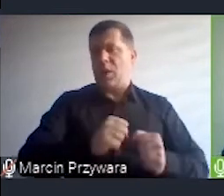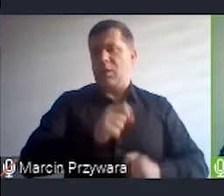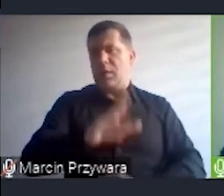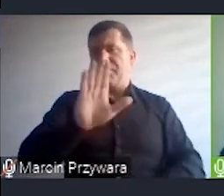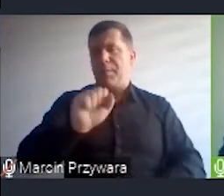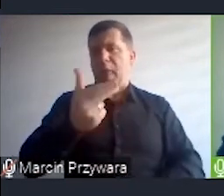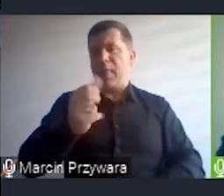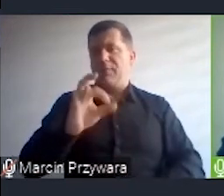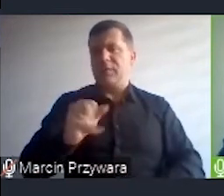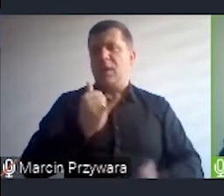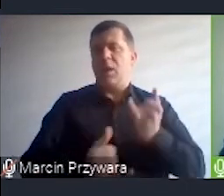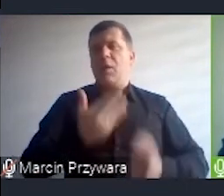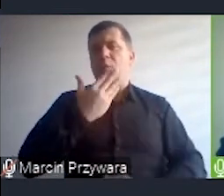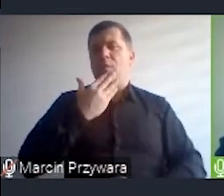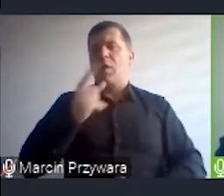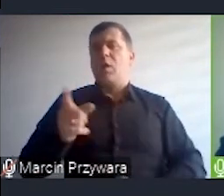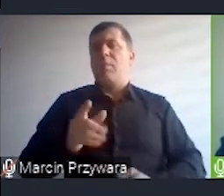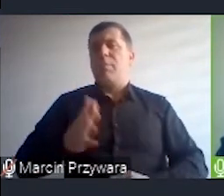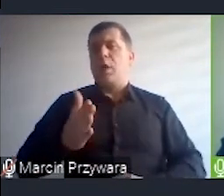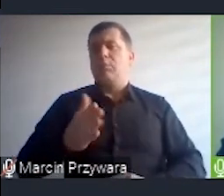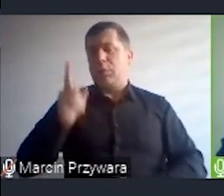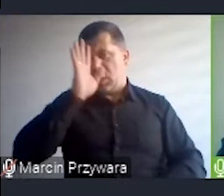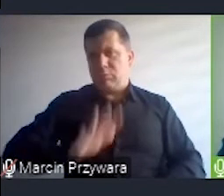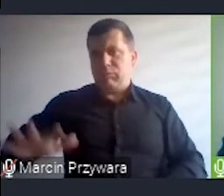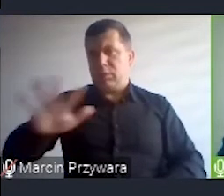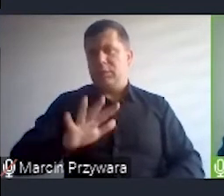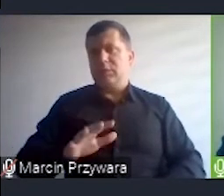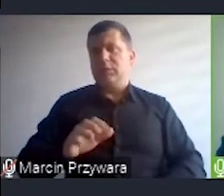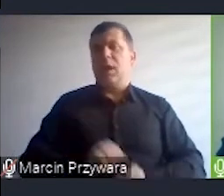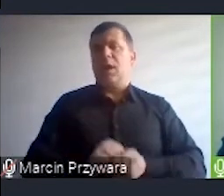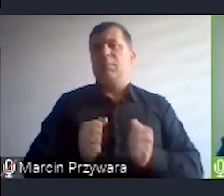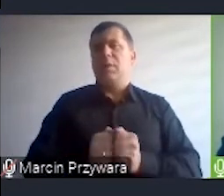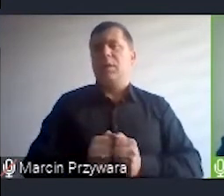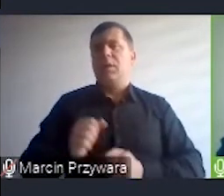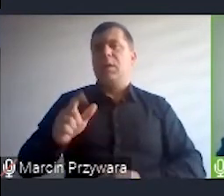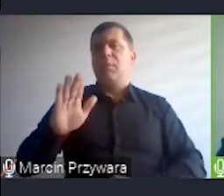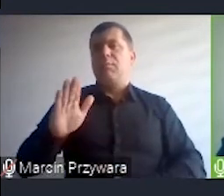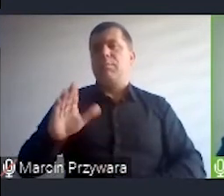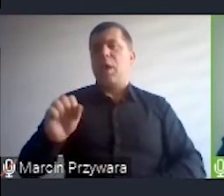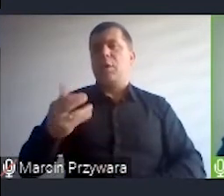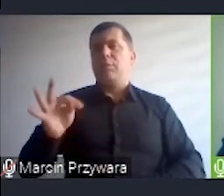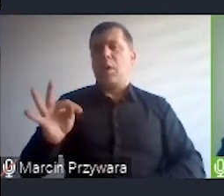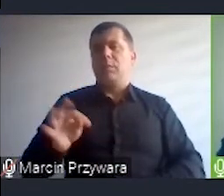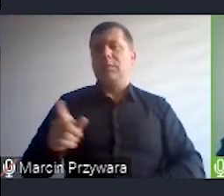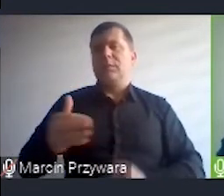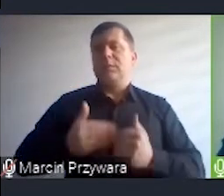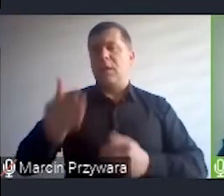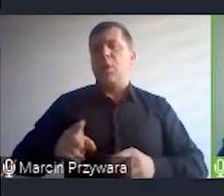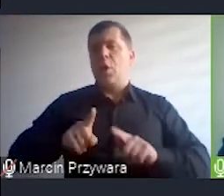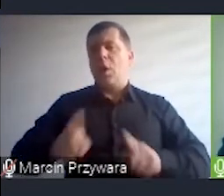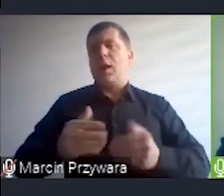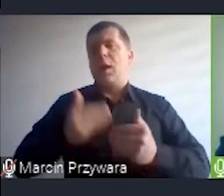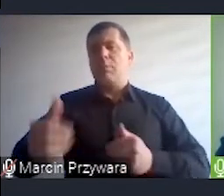i tu jeśli mówimy o podmiocie publicznym czy o podmiocie z sektora organizacji pozarządowych